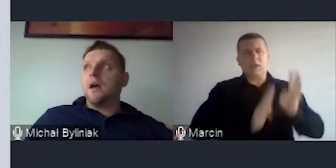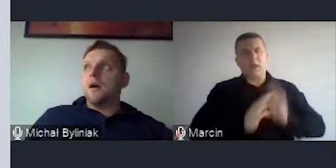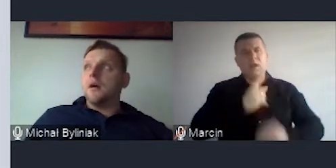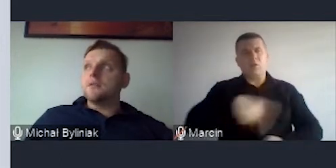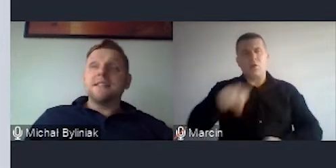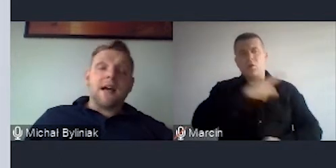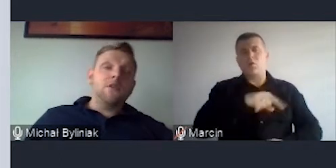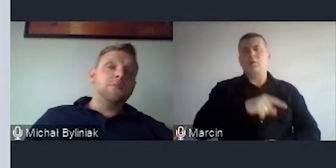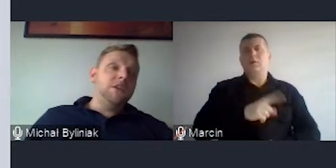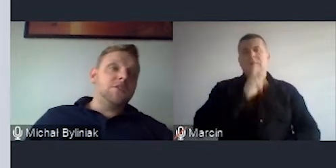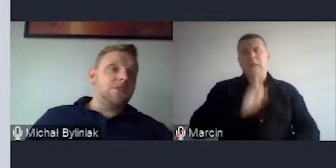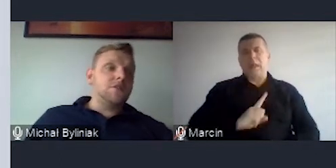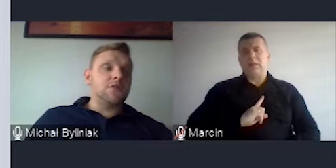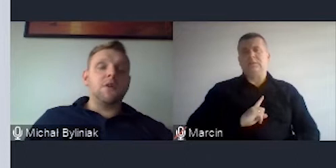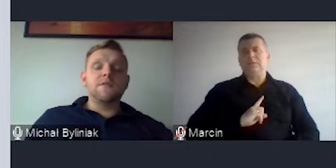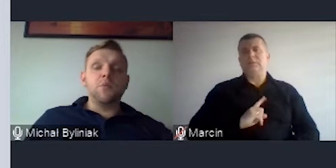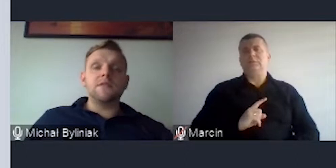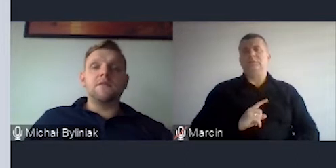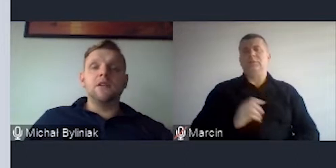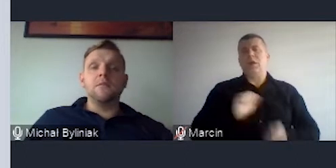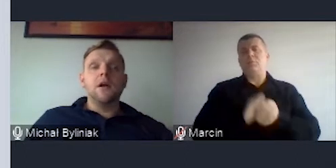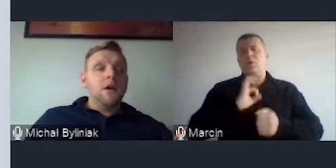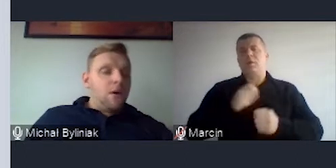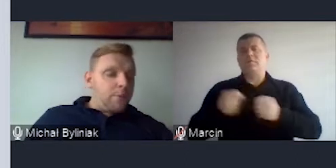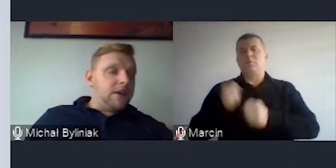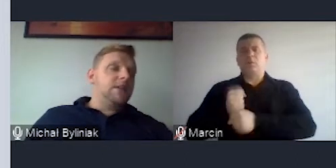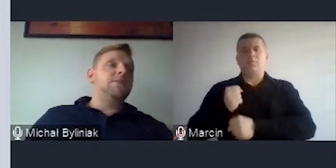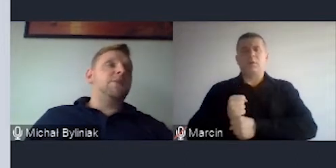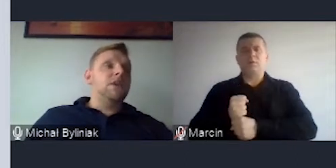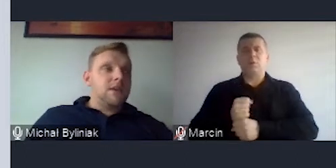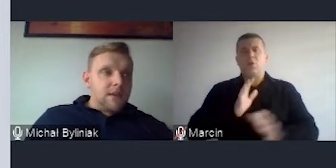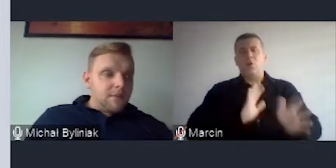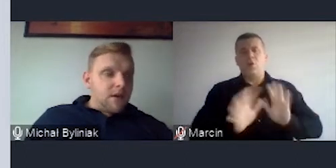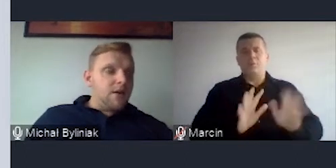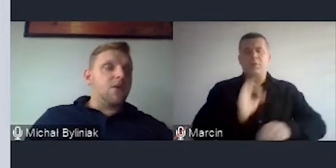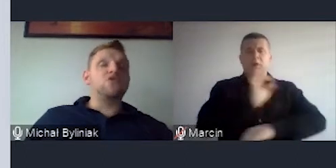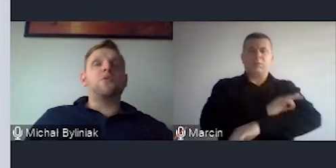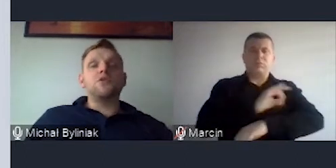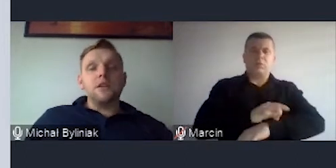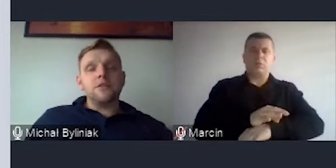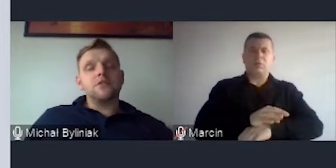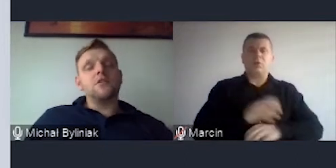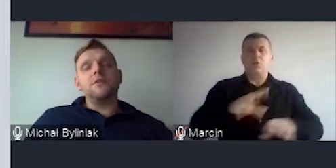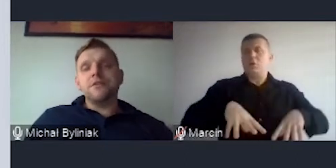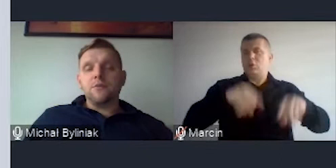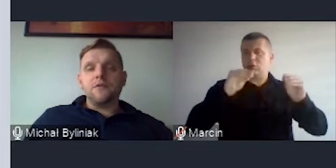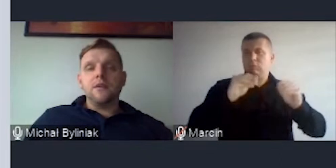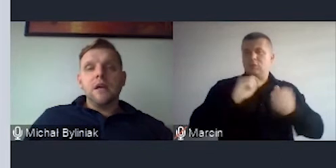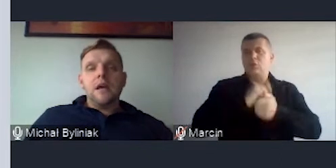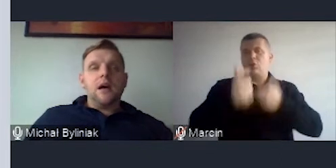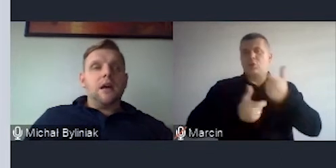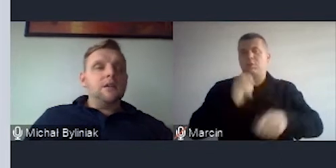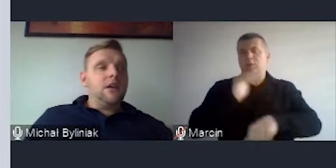którzy zlecają mi czy moim współpracownikom opiekę nad projektem, rozpoczęcie czy robienie zamówień,